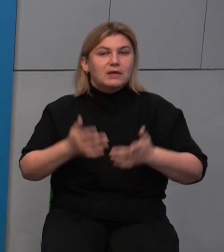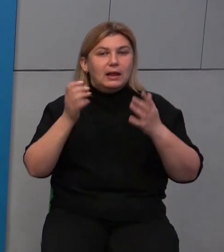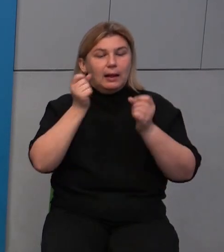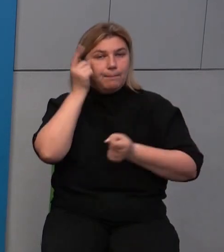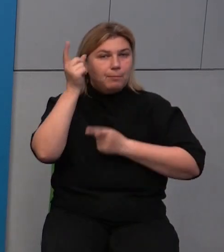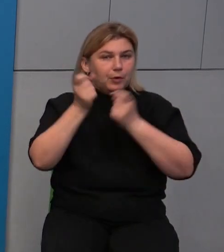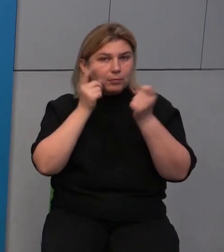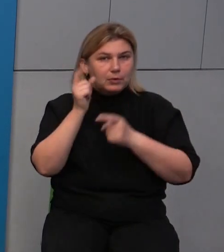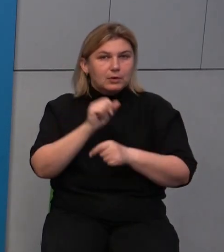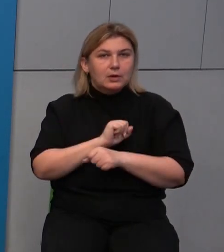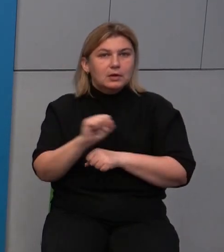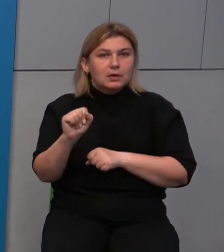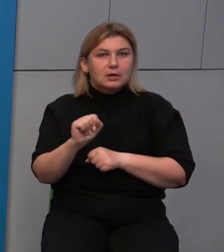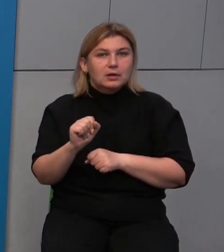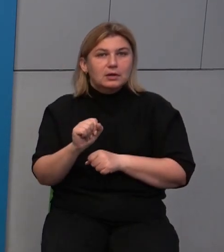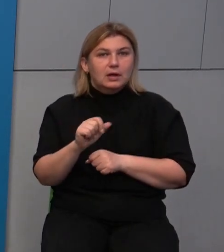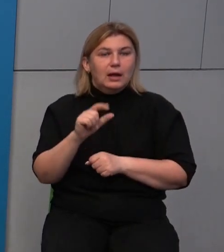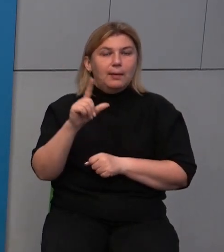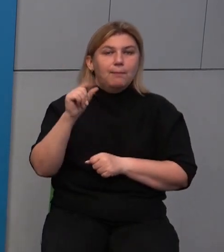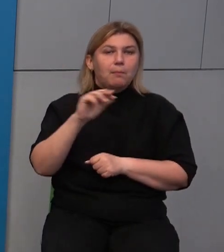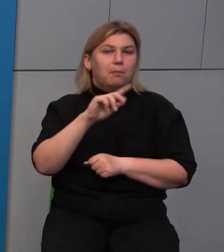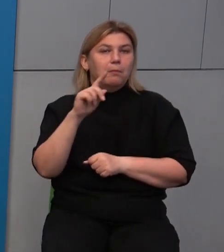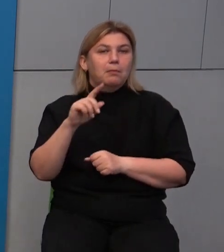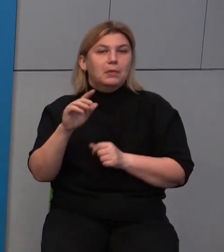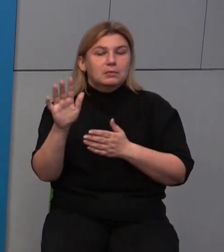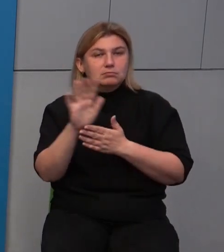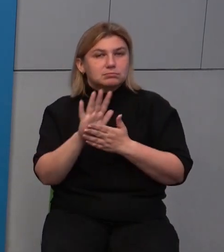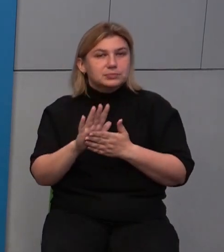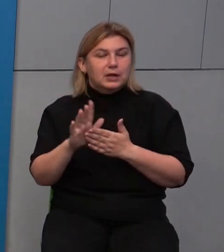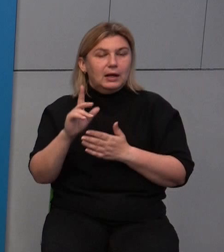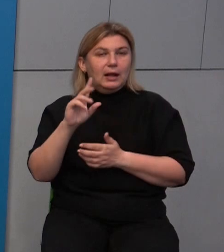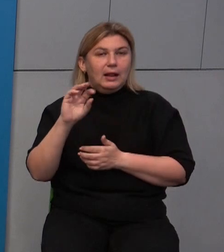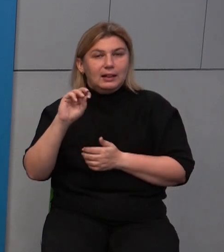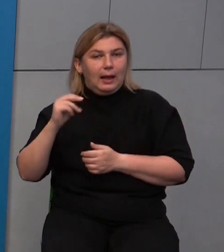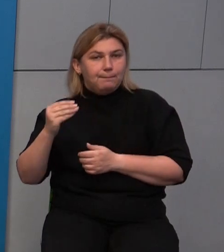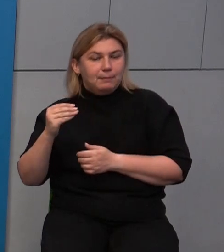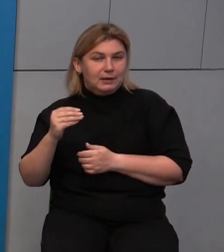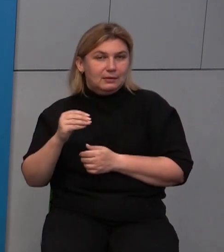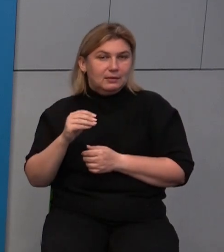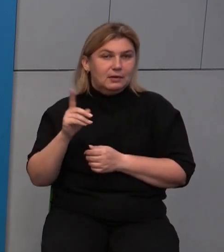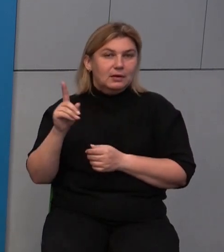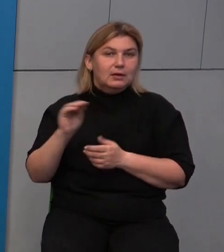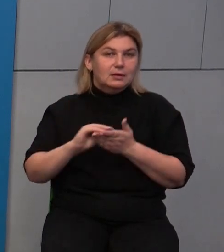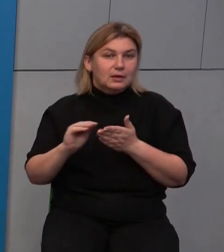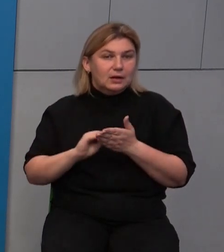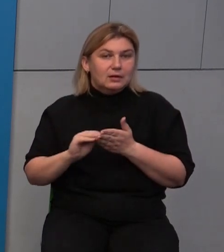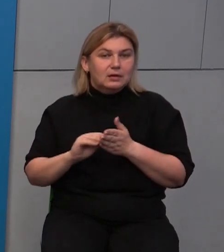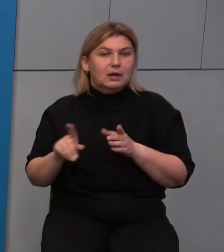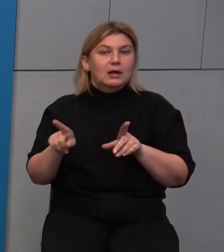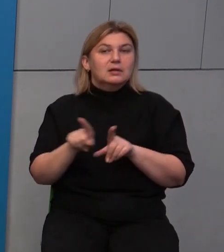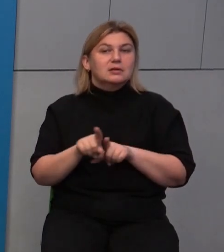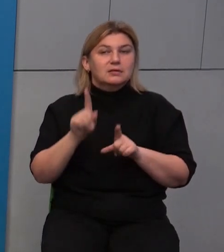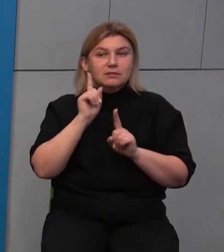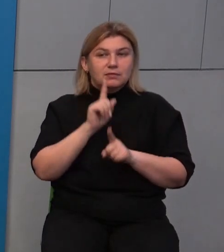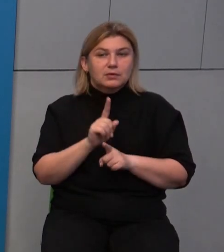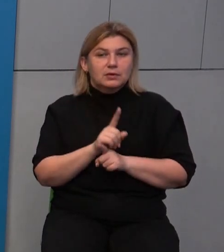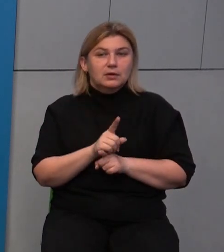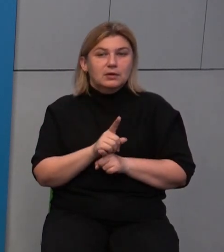jest w prozie Lema, nie w jego tekstach teoretycznych czy tych esejach naukoznawczych, ale właśnie w prozie.